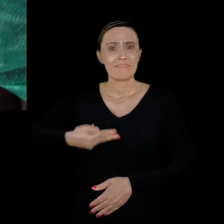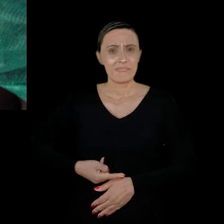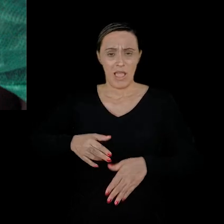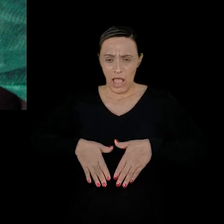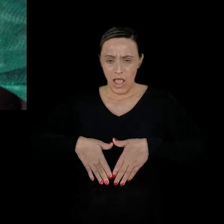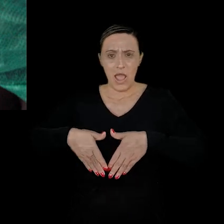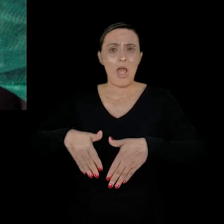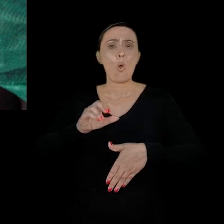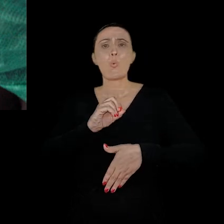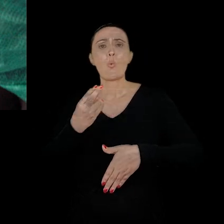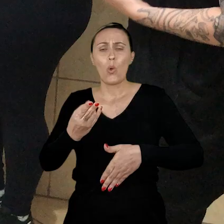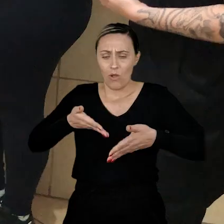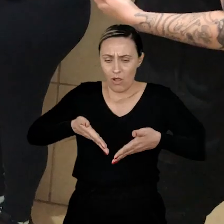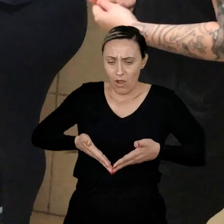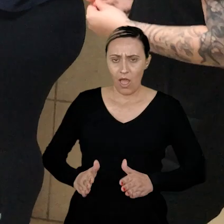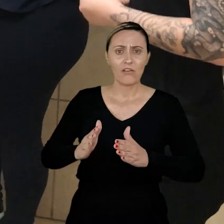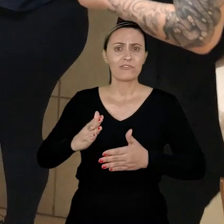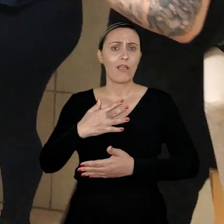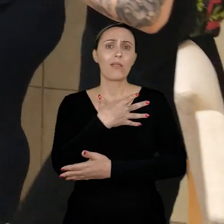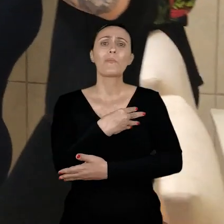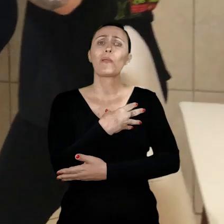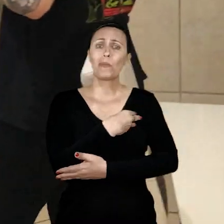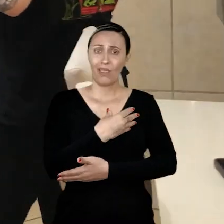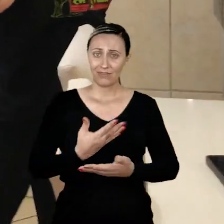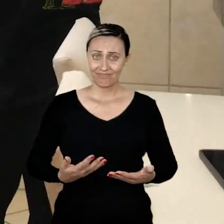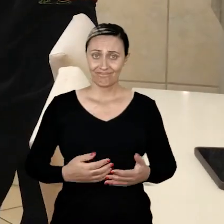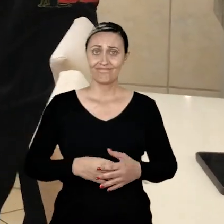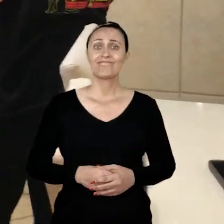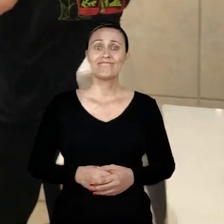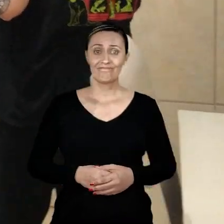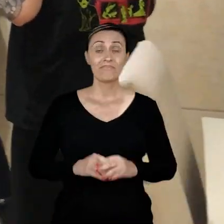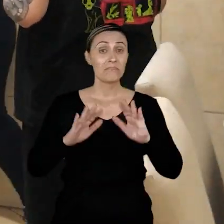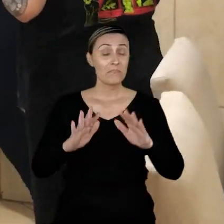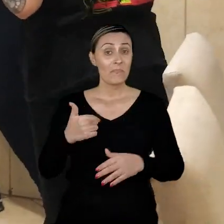ou até mesmo na amamentação. Mas essas duas meninas, hoje